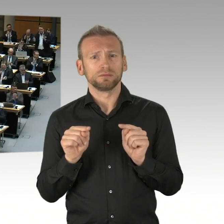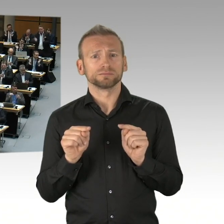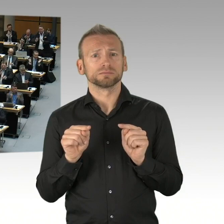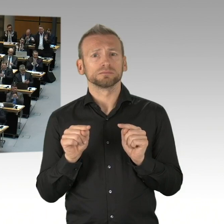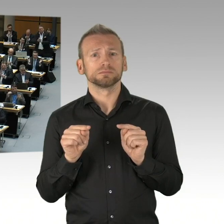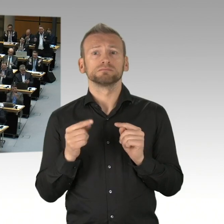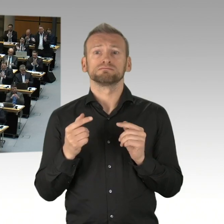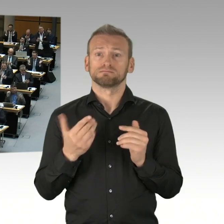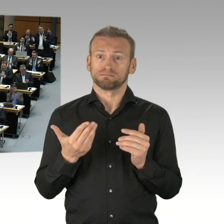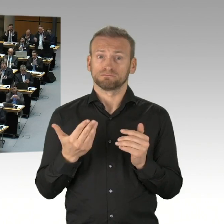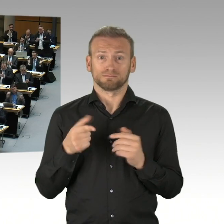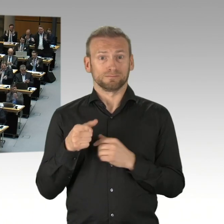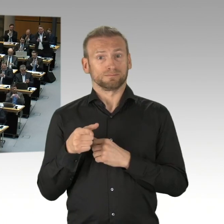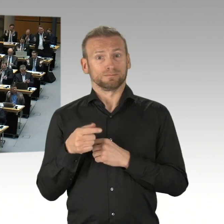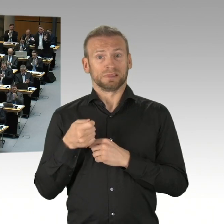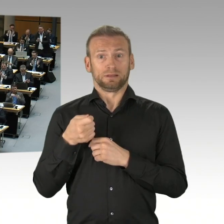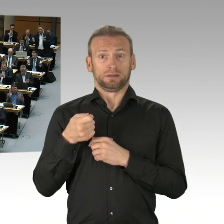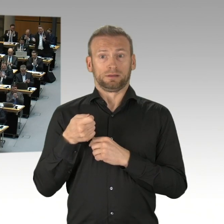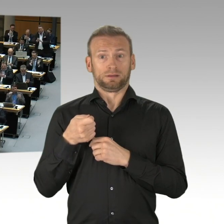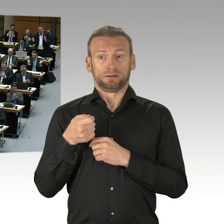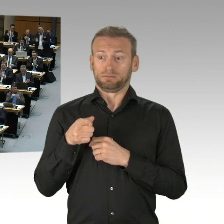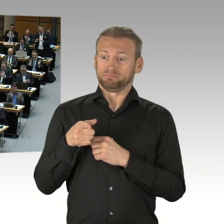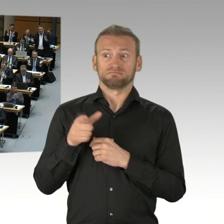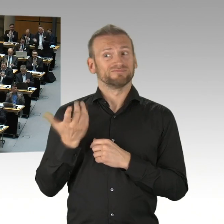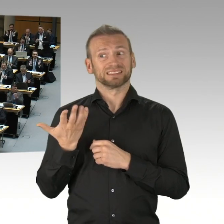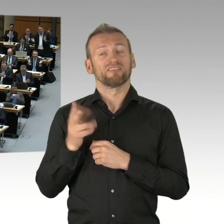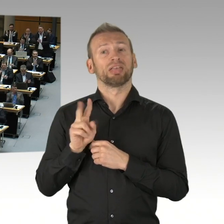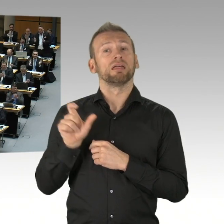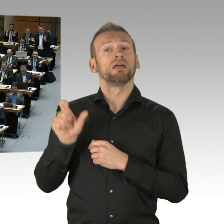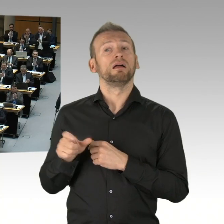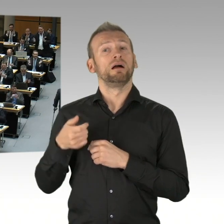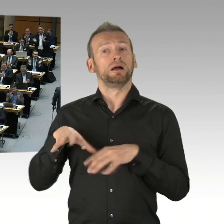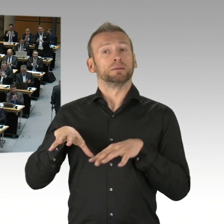(Präsidium) Für die Fraktion die Grünen hat jetzt Frau Abgeordnete Schmidberger das Wort.